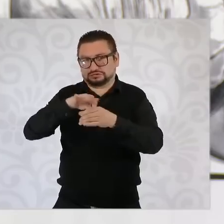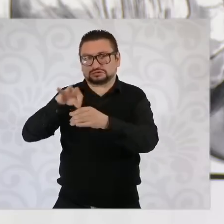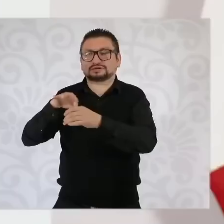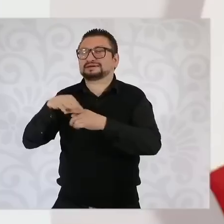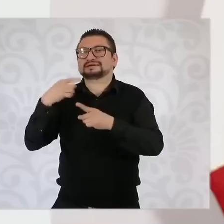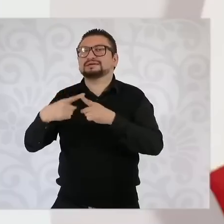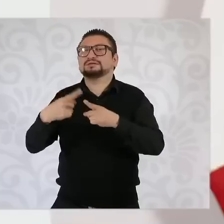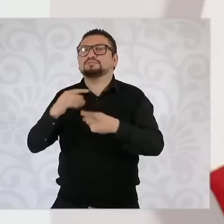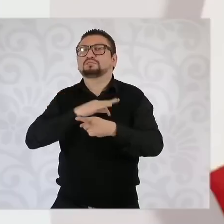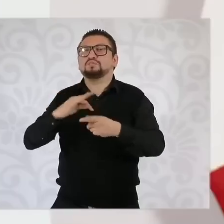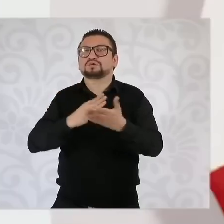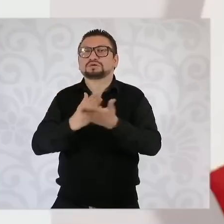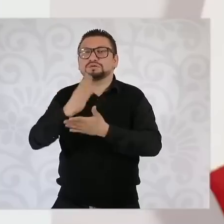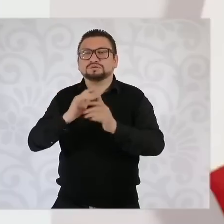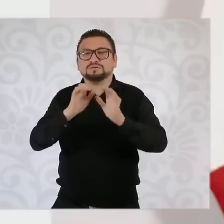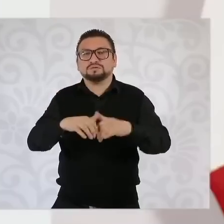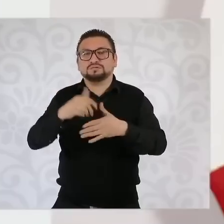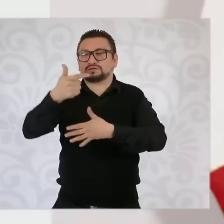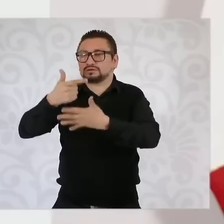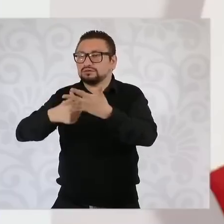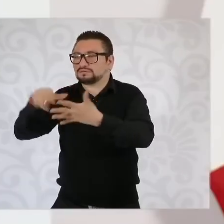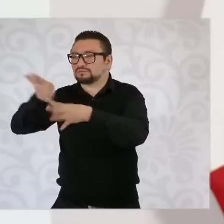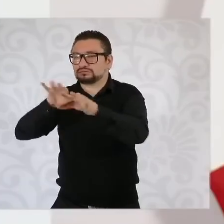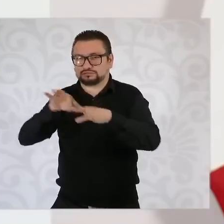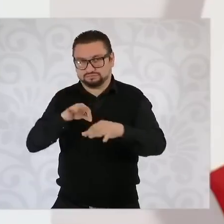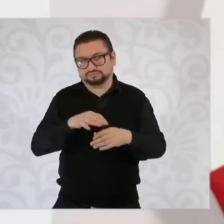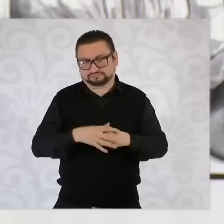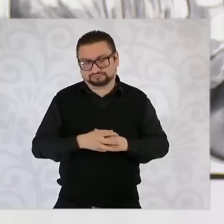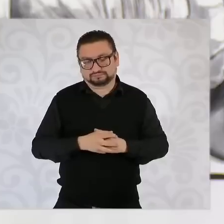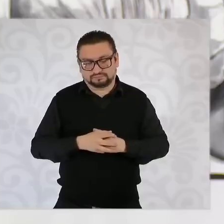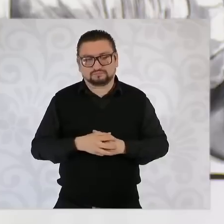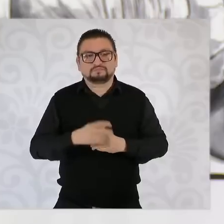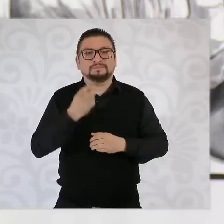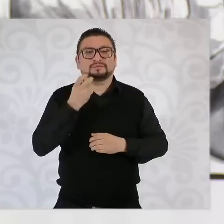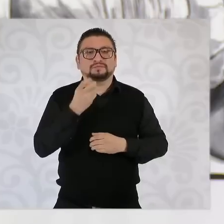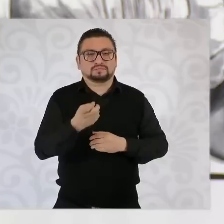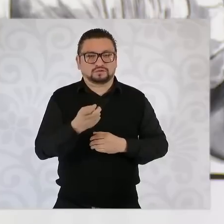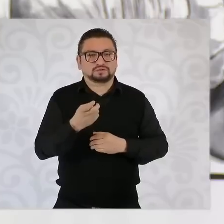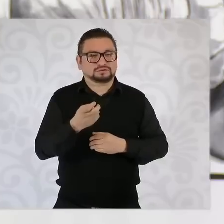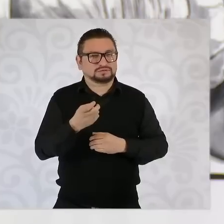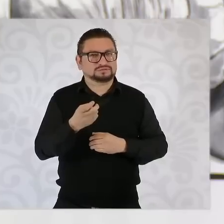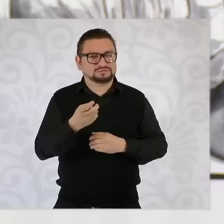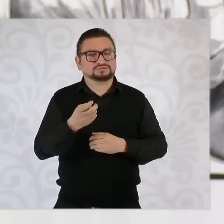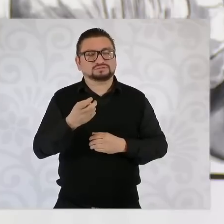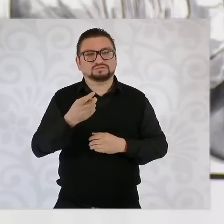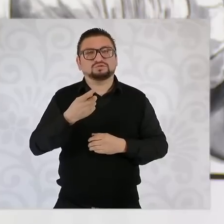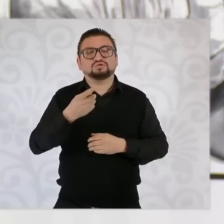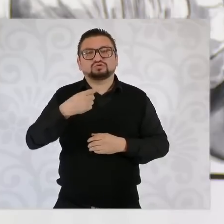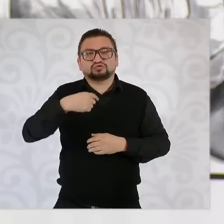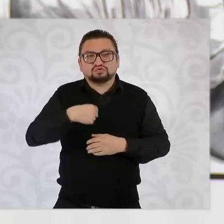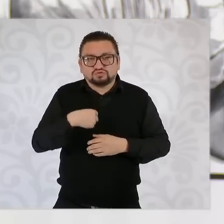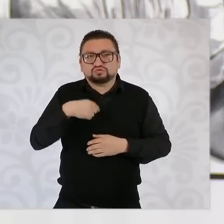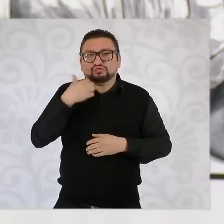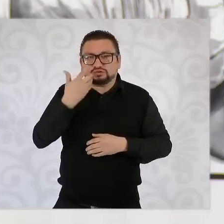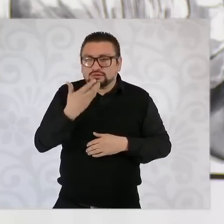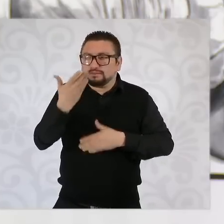entran de la lista por circunscripción entonces lo que estamos lo que yo planteo es que esas listas